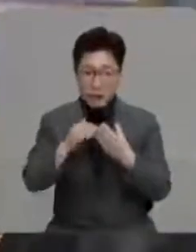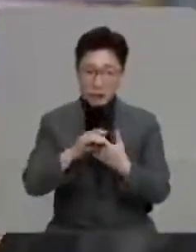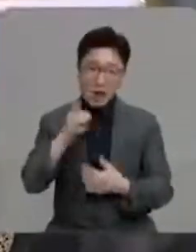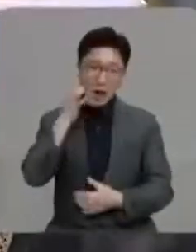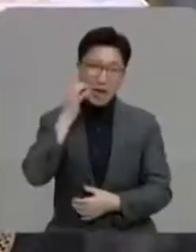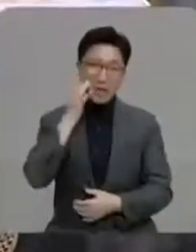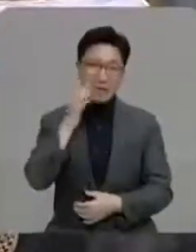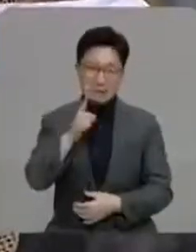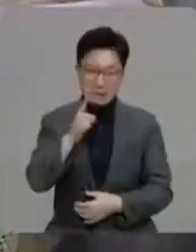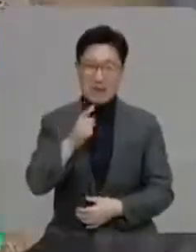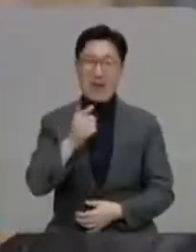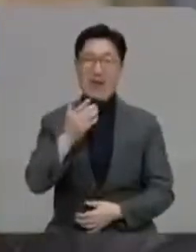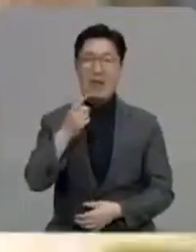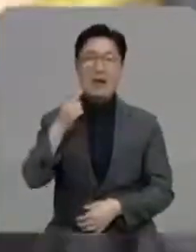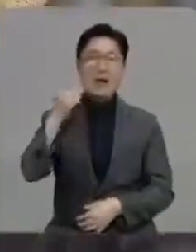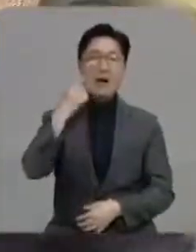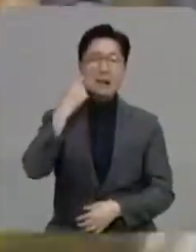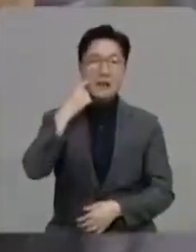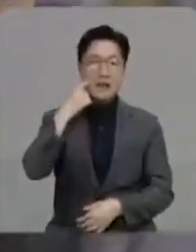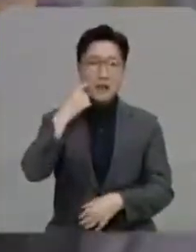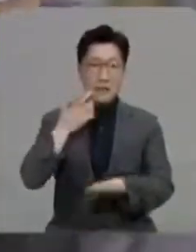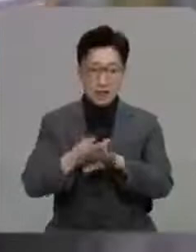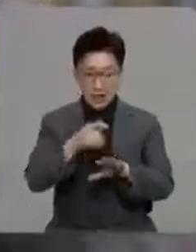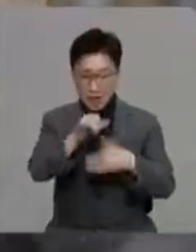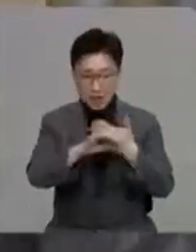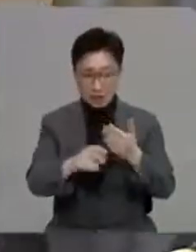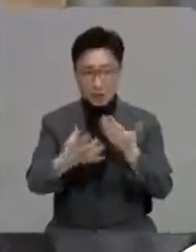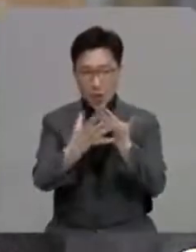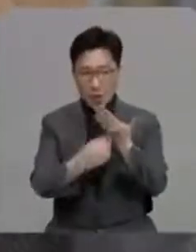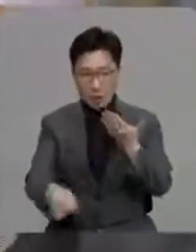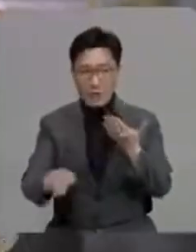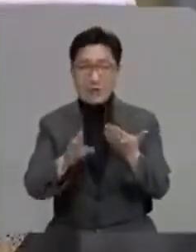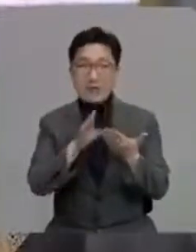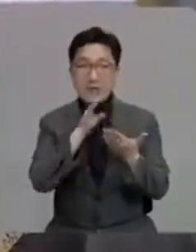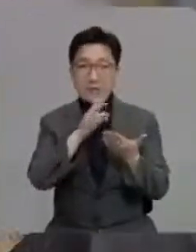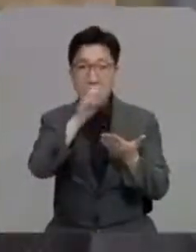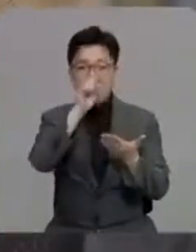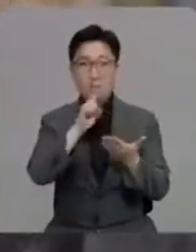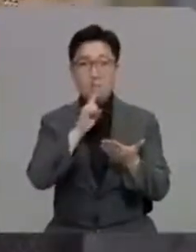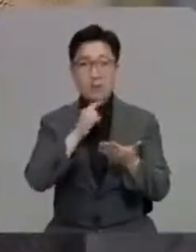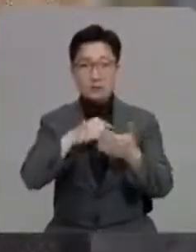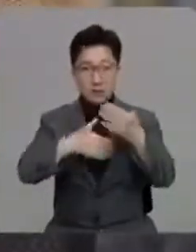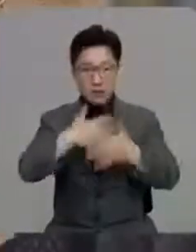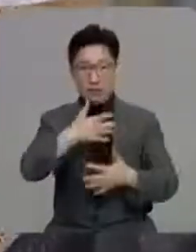들이 많기 때문에 그 꿀을 모두 빼내고 천연 꿀만 받고 있는 그 과정이에요. 그래서 중요한 거예요 .